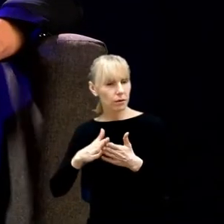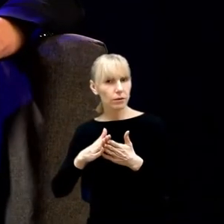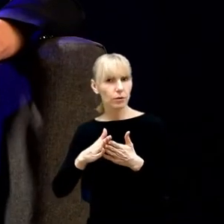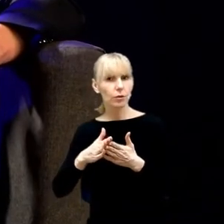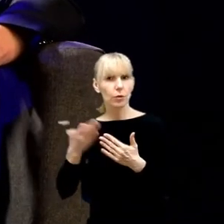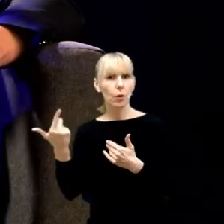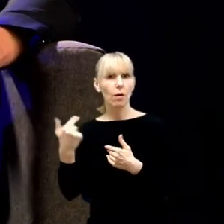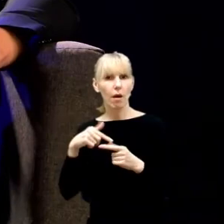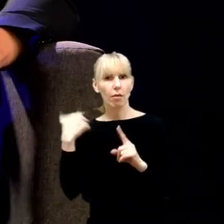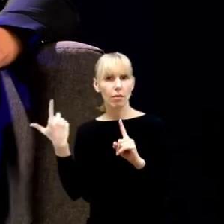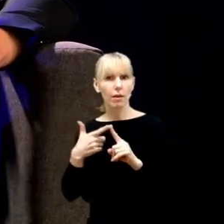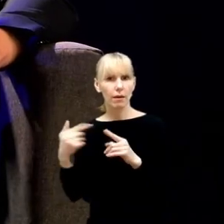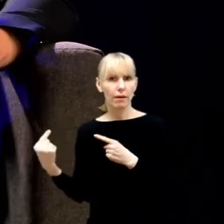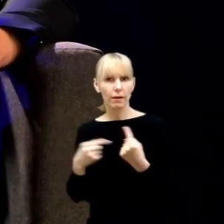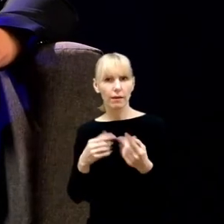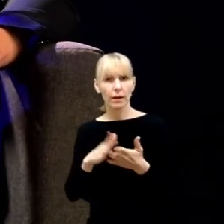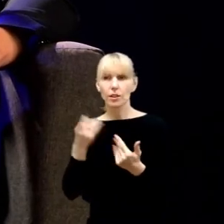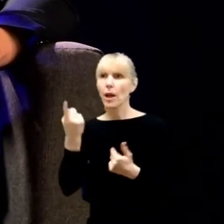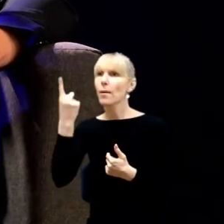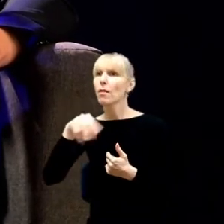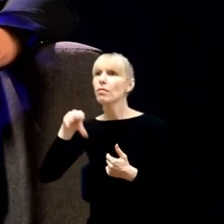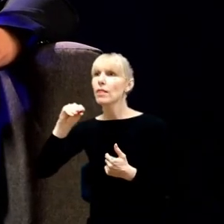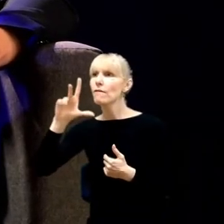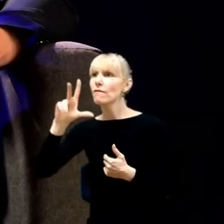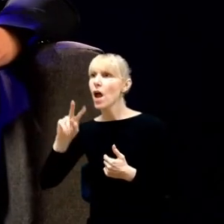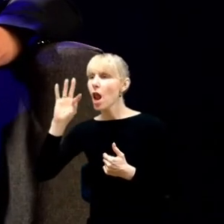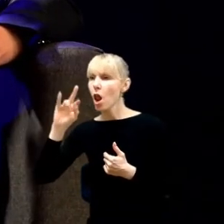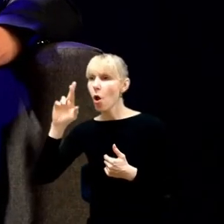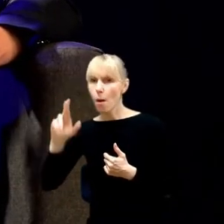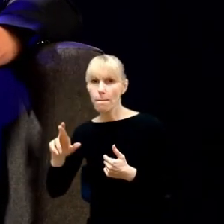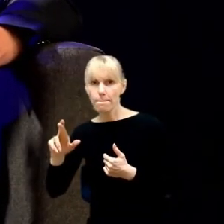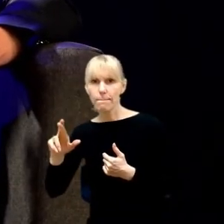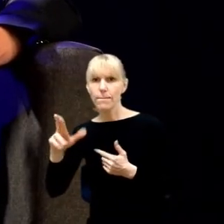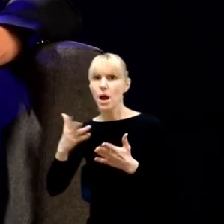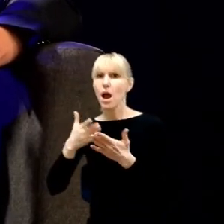robi, że mu się opłaci i jak go naśladować. A my chyba odwrócimy to pytanie